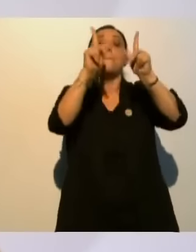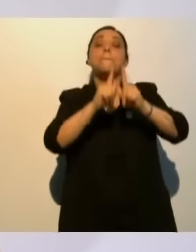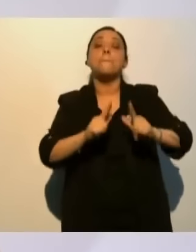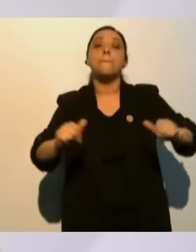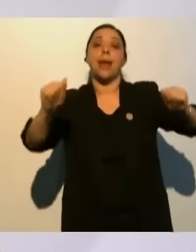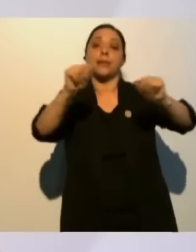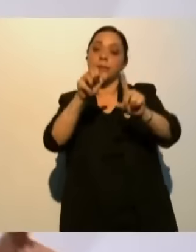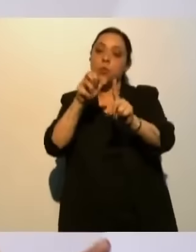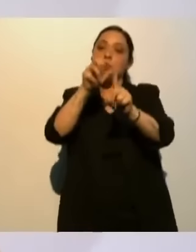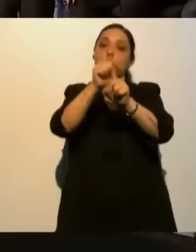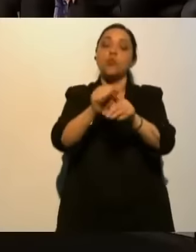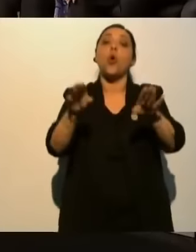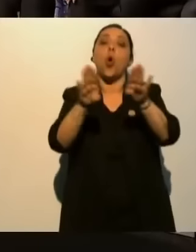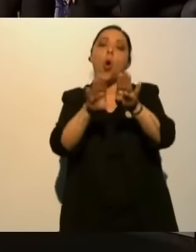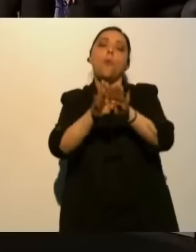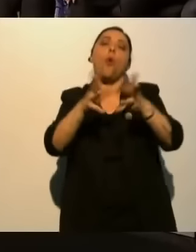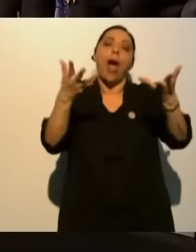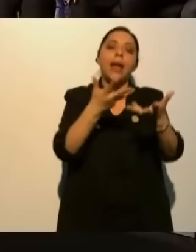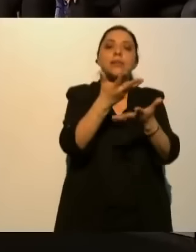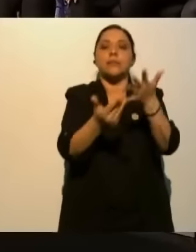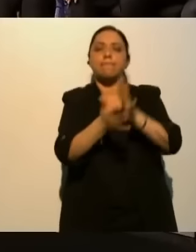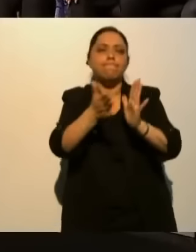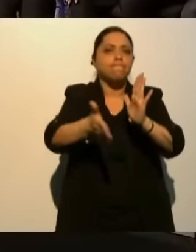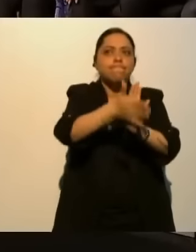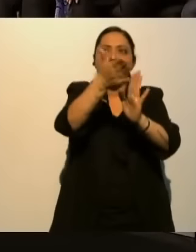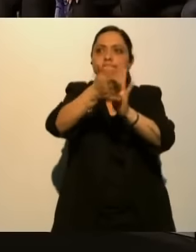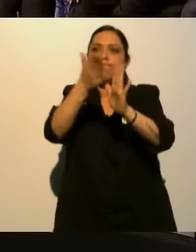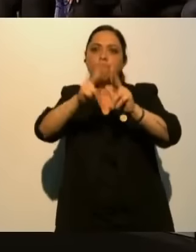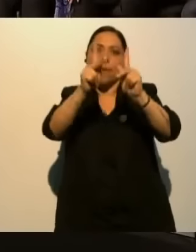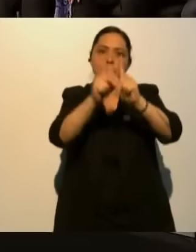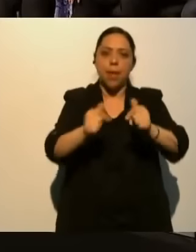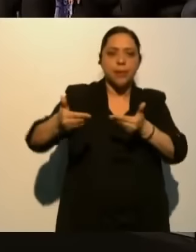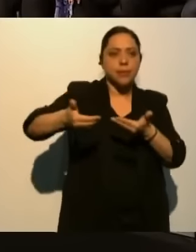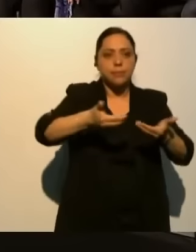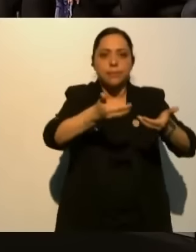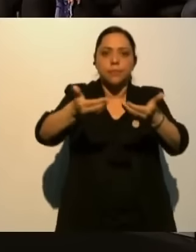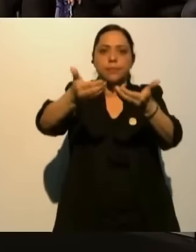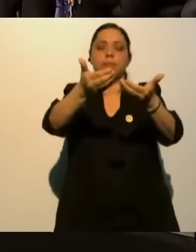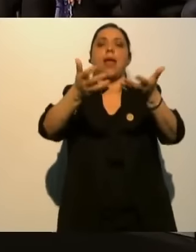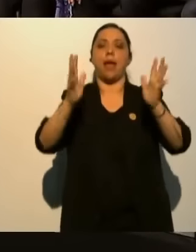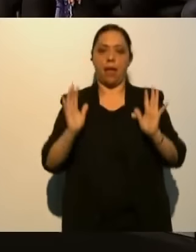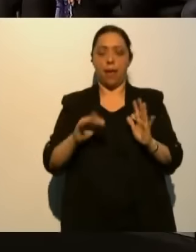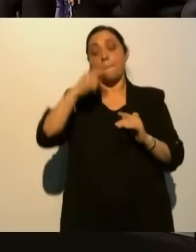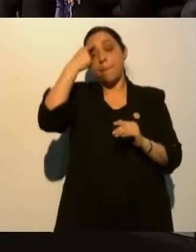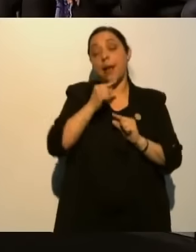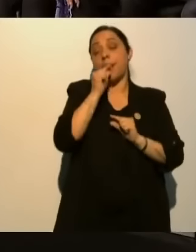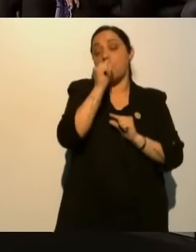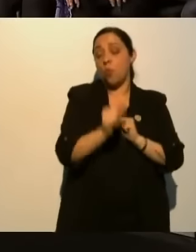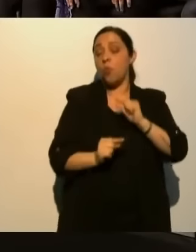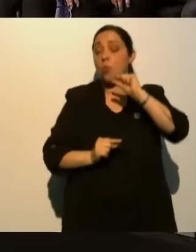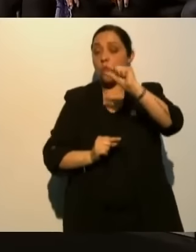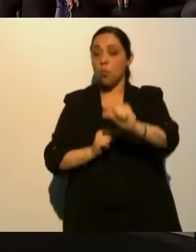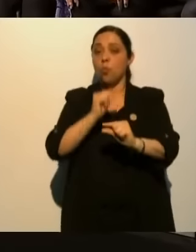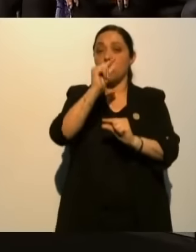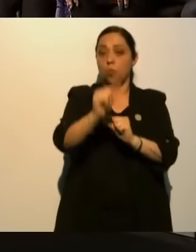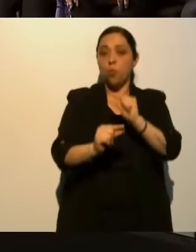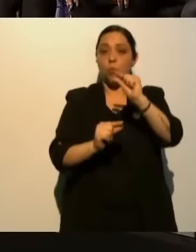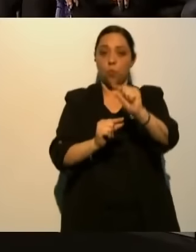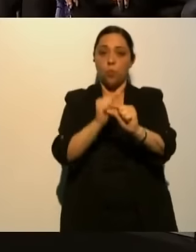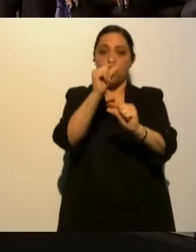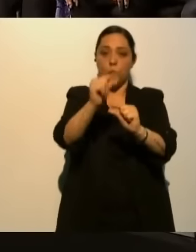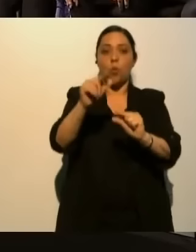paz y de la construcción desde abajo para poder ir construyendo cada vez un espacio más seguro